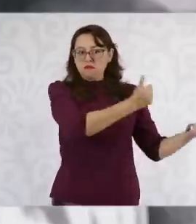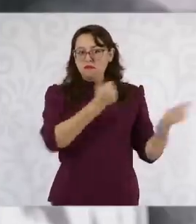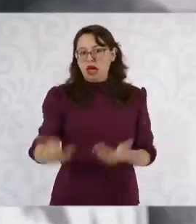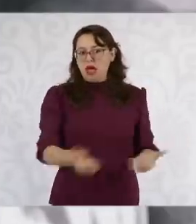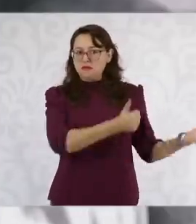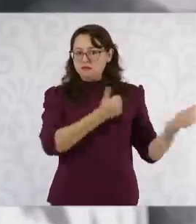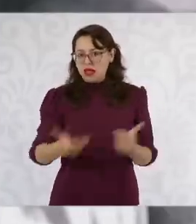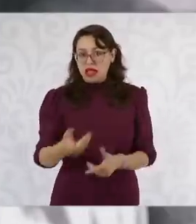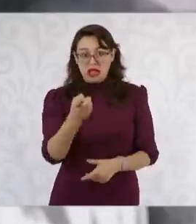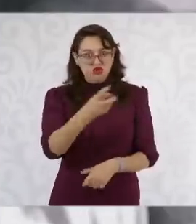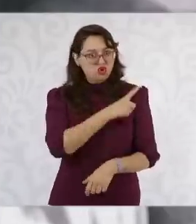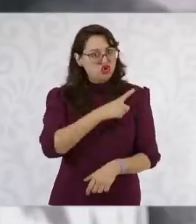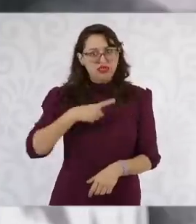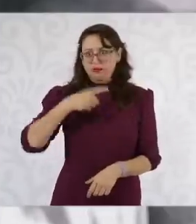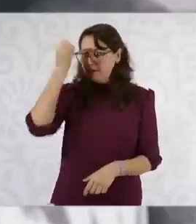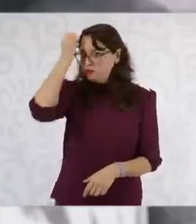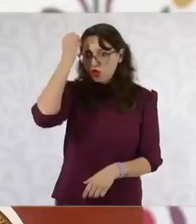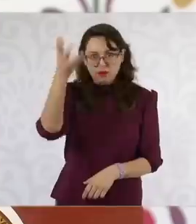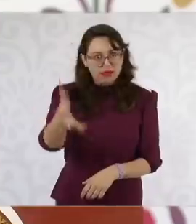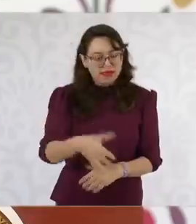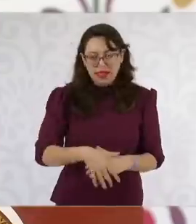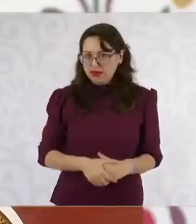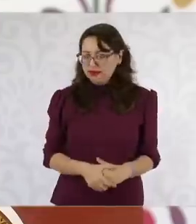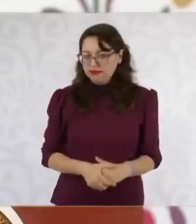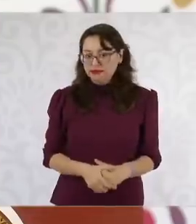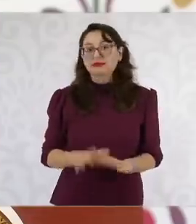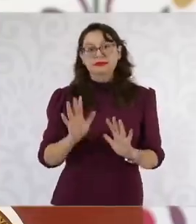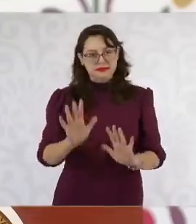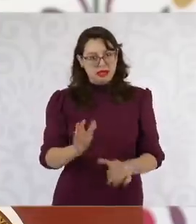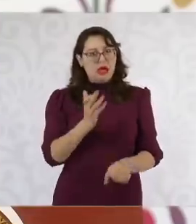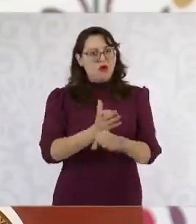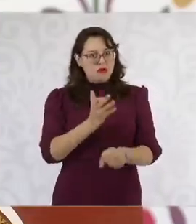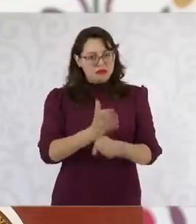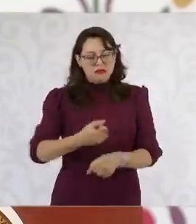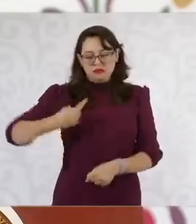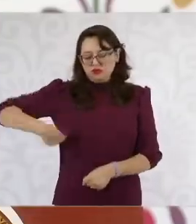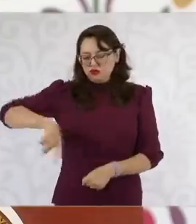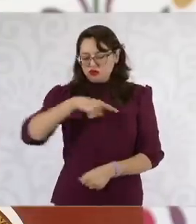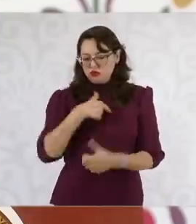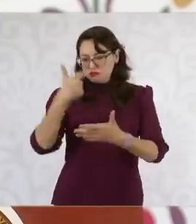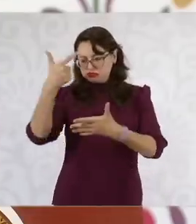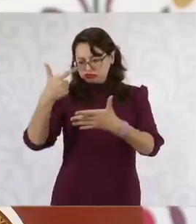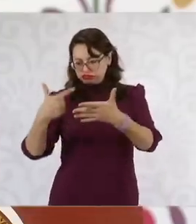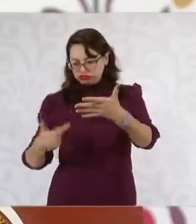a conocer el gobierno de México al gobierno de los Estados Unidos para que se le dé un